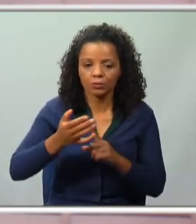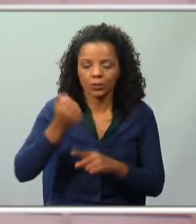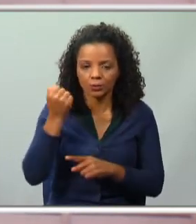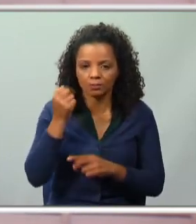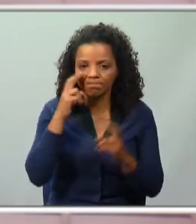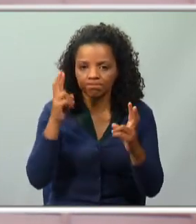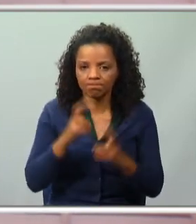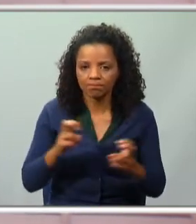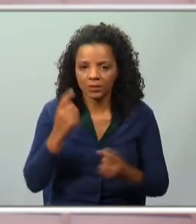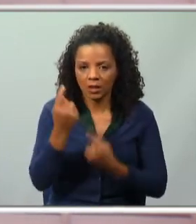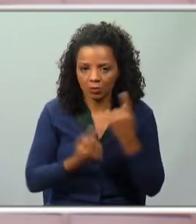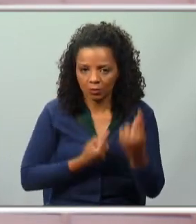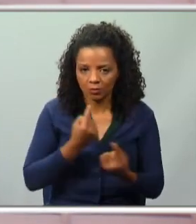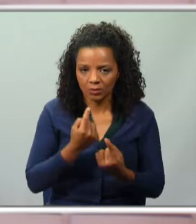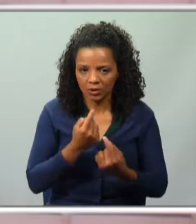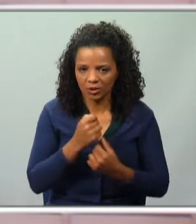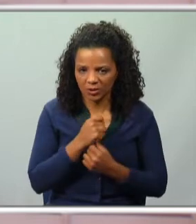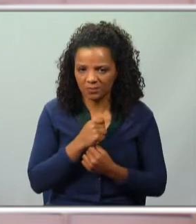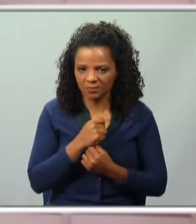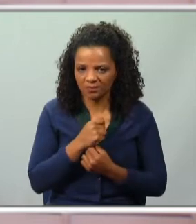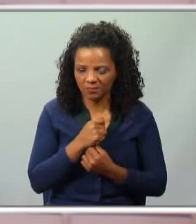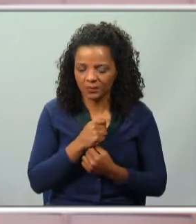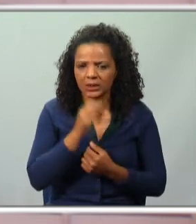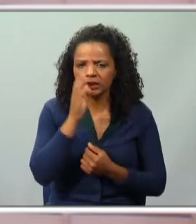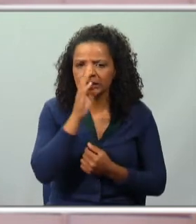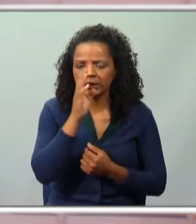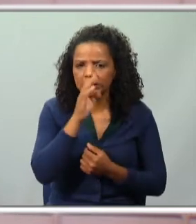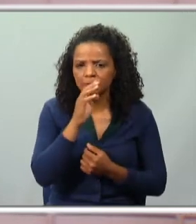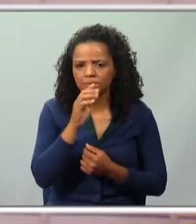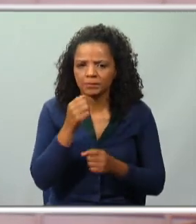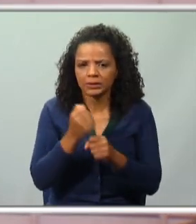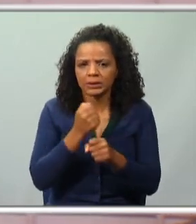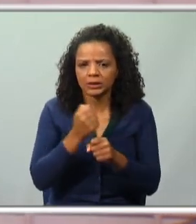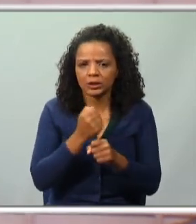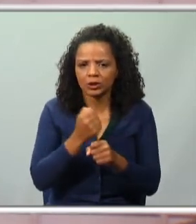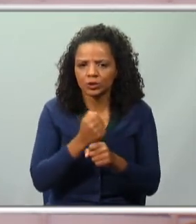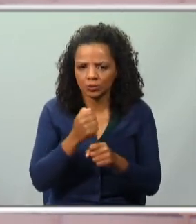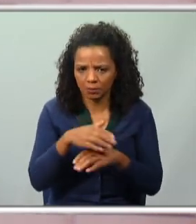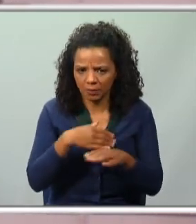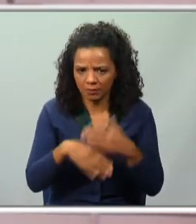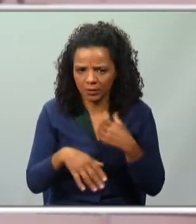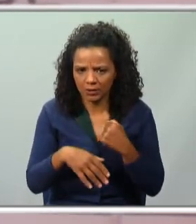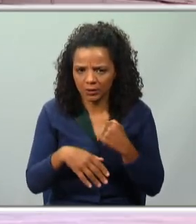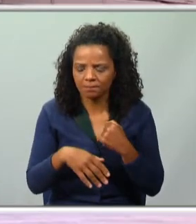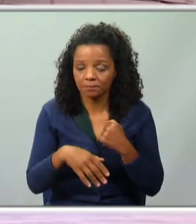encontrar algumas se vos der aqui algum exercício sempre fazer então eu 如果我在這裡給你一些，找到一些運動總是這樣我